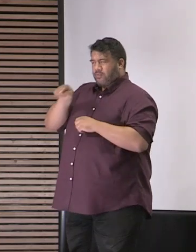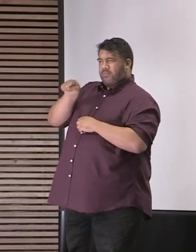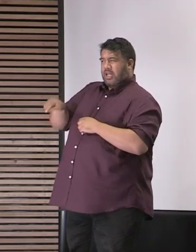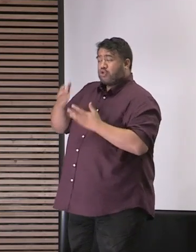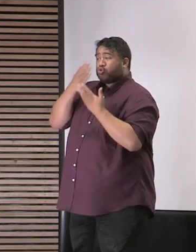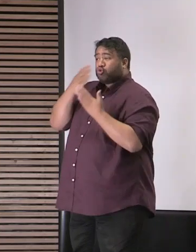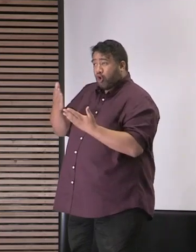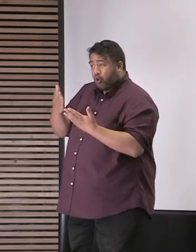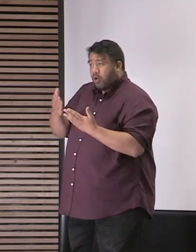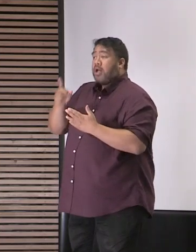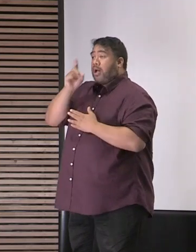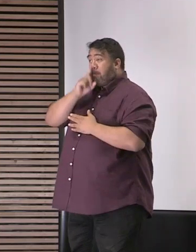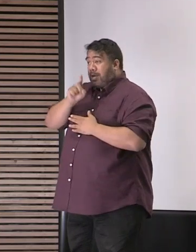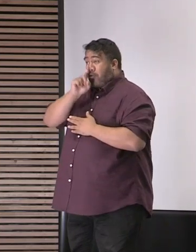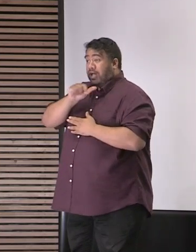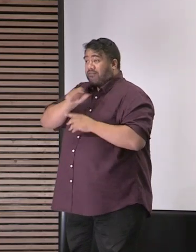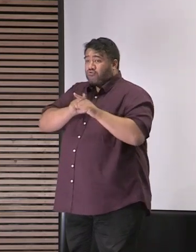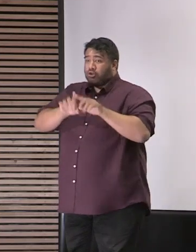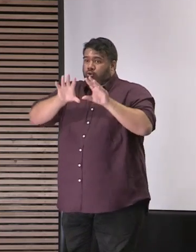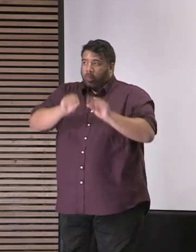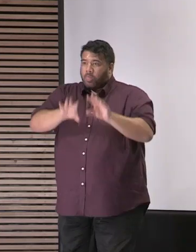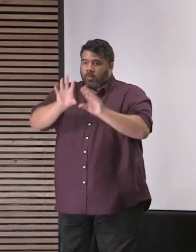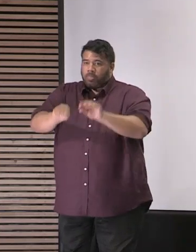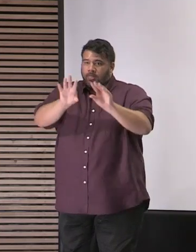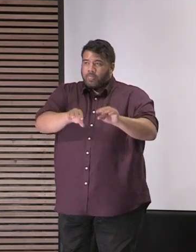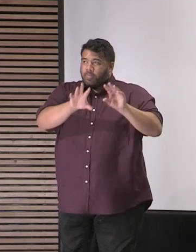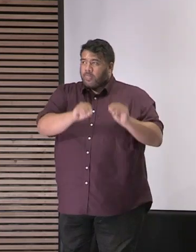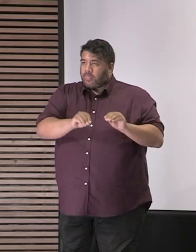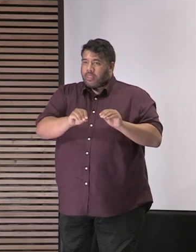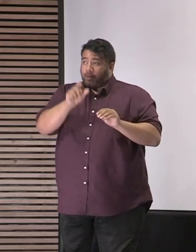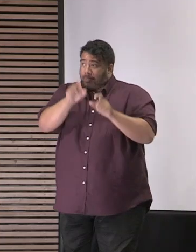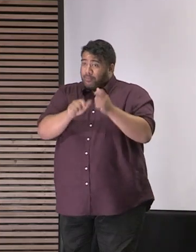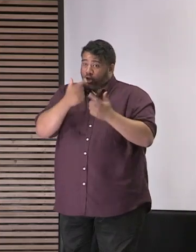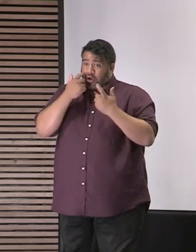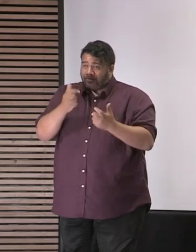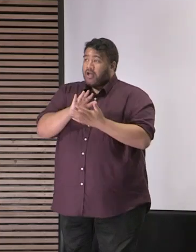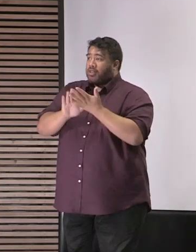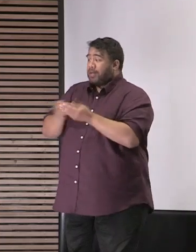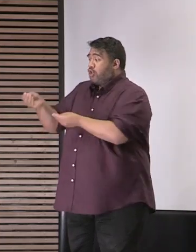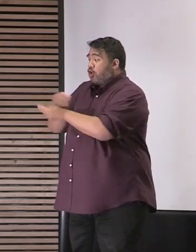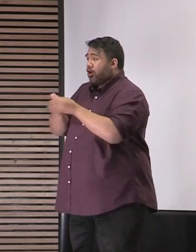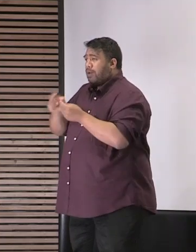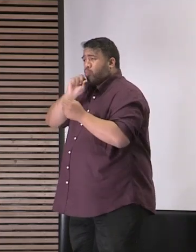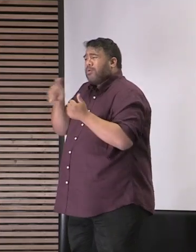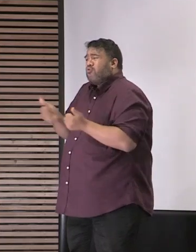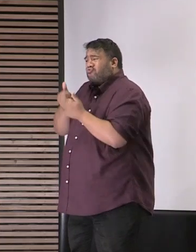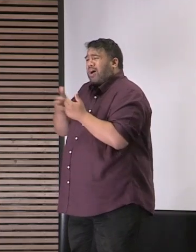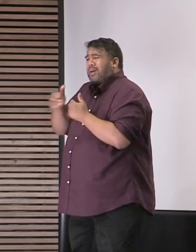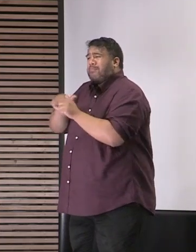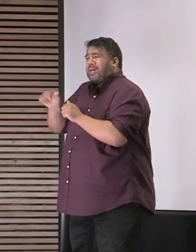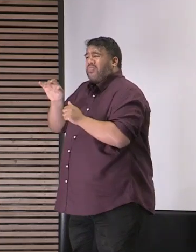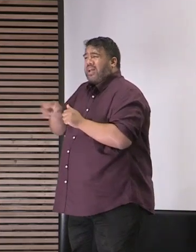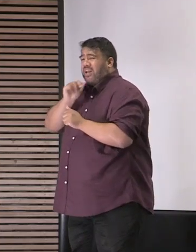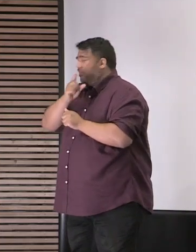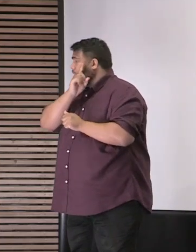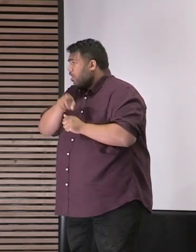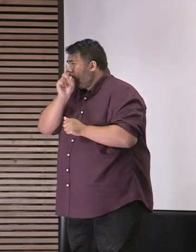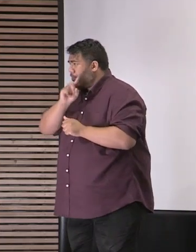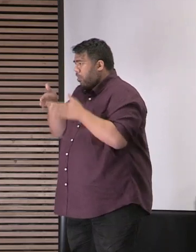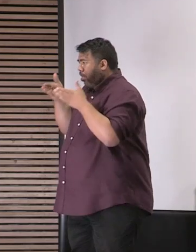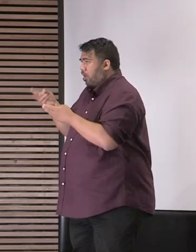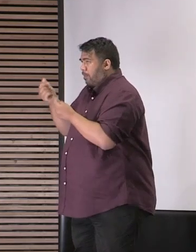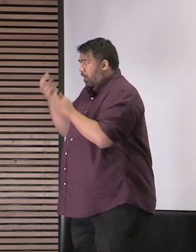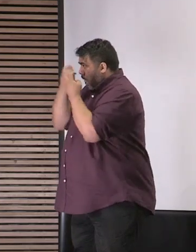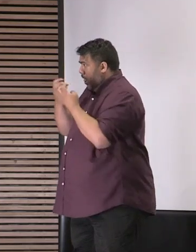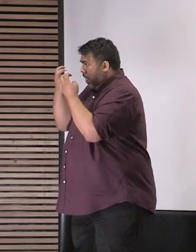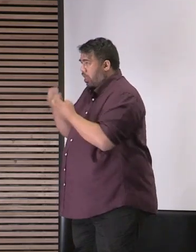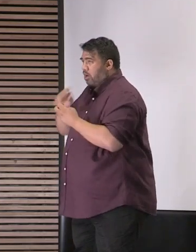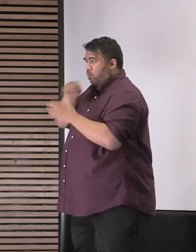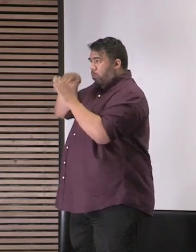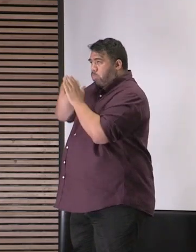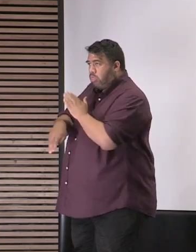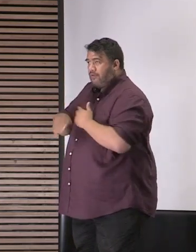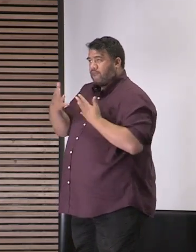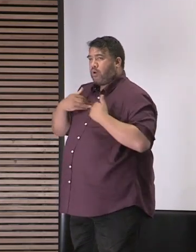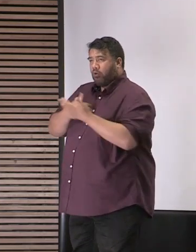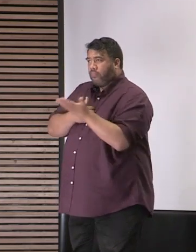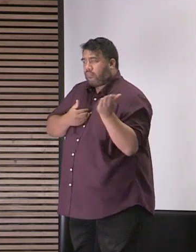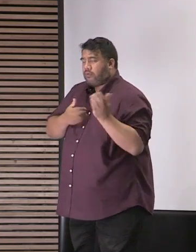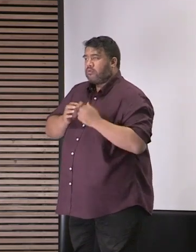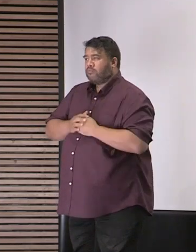1918. Los tiempos pueden haber